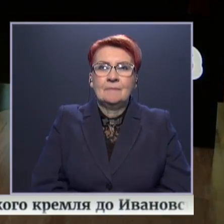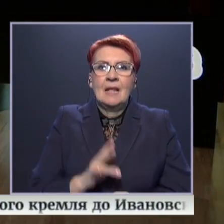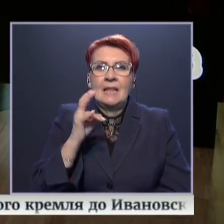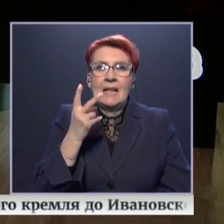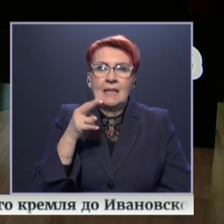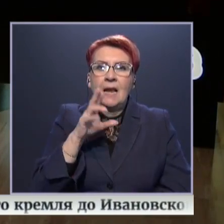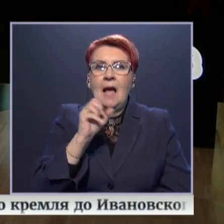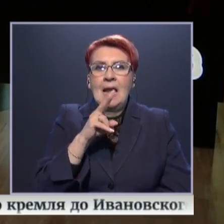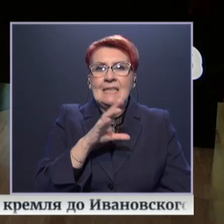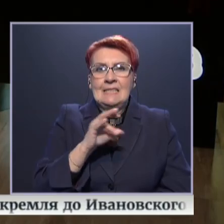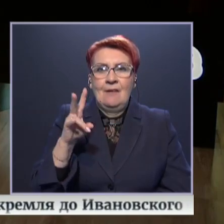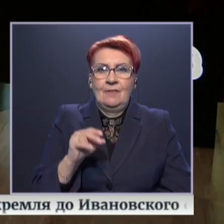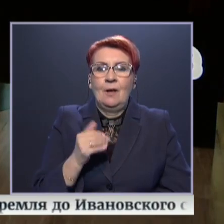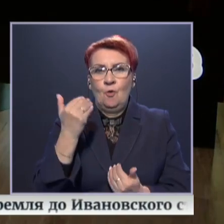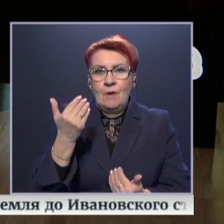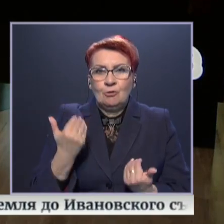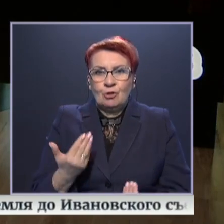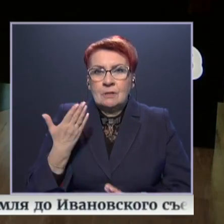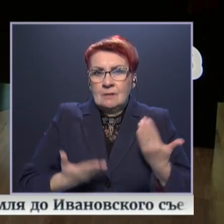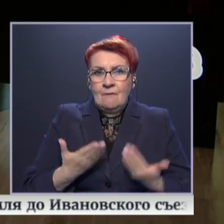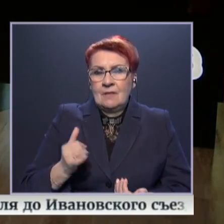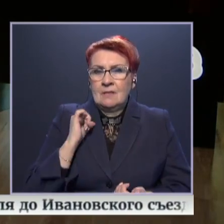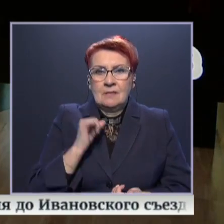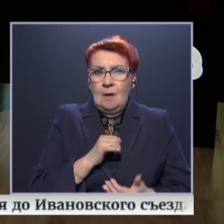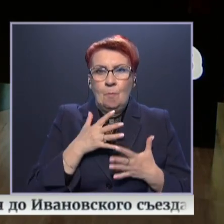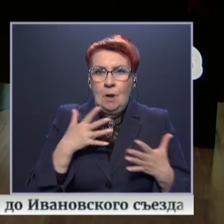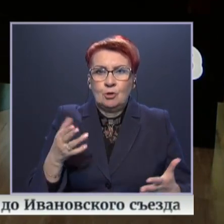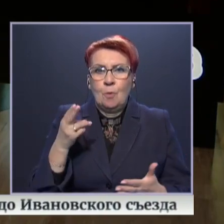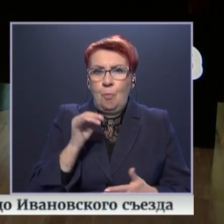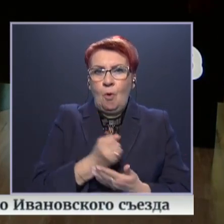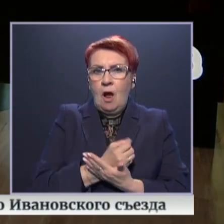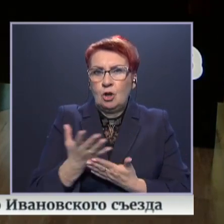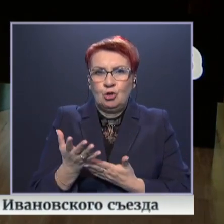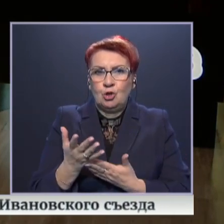сейчас наверное самый большой по количеству размещенных